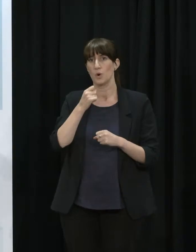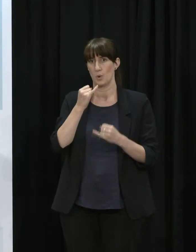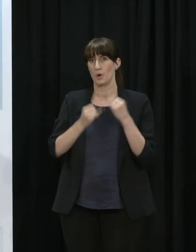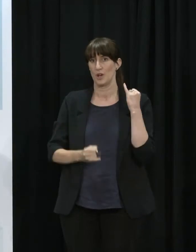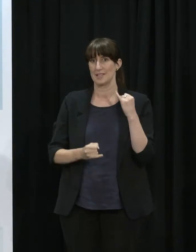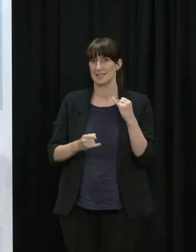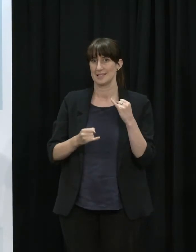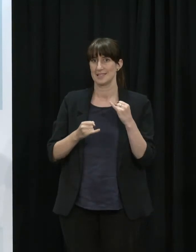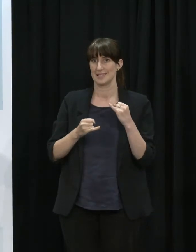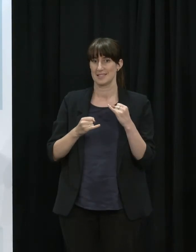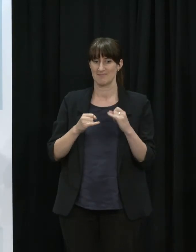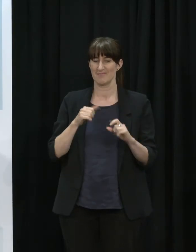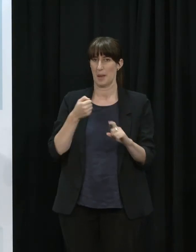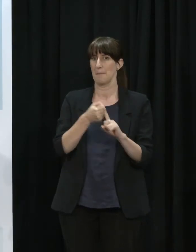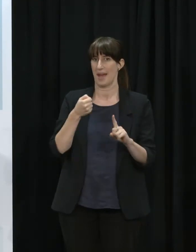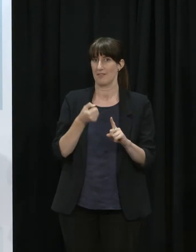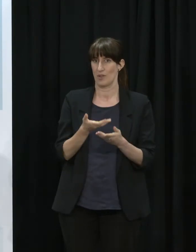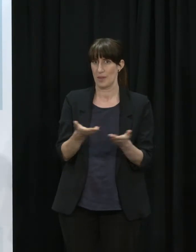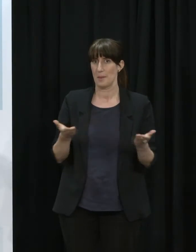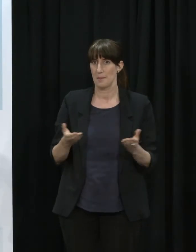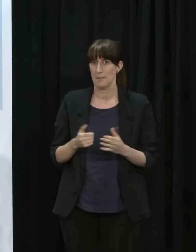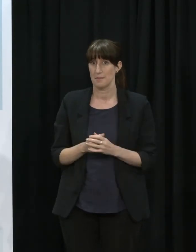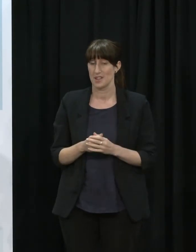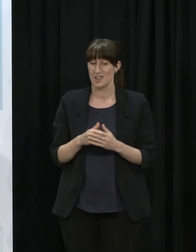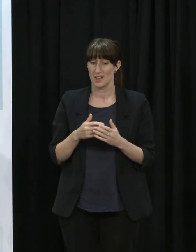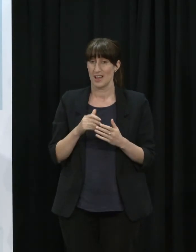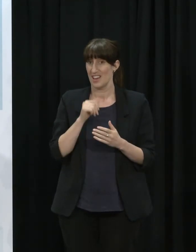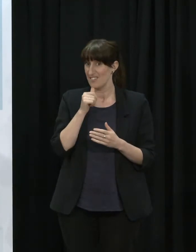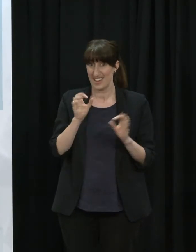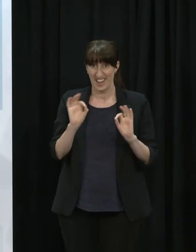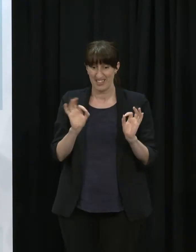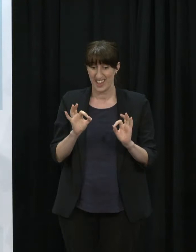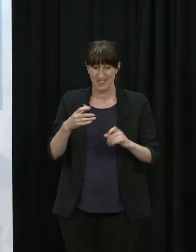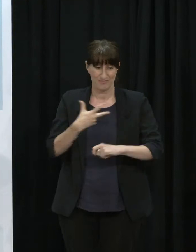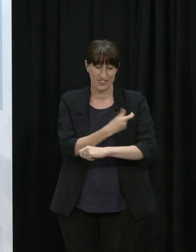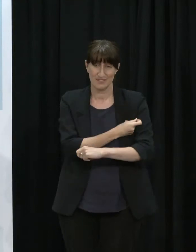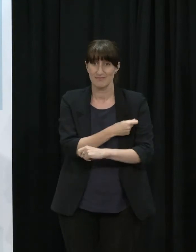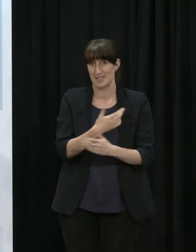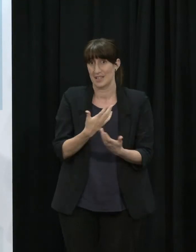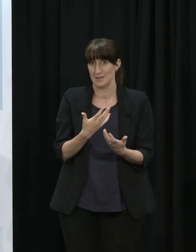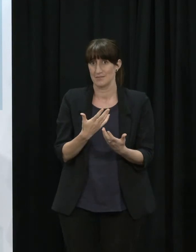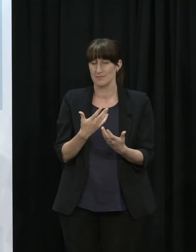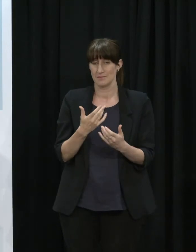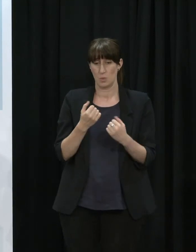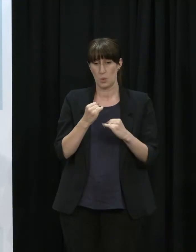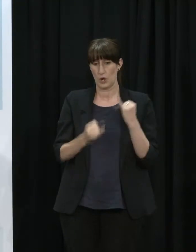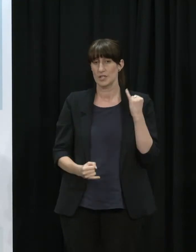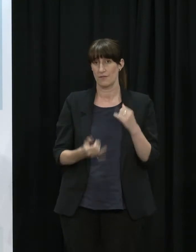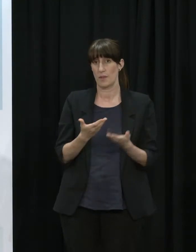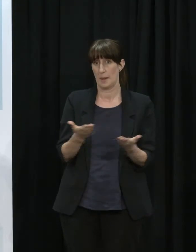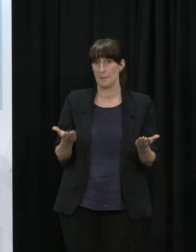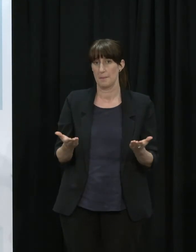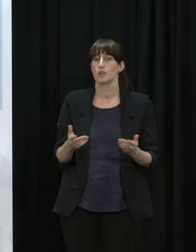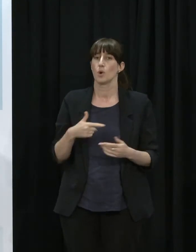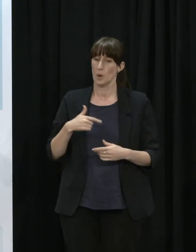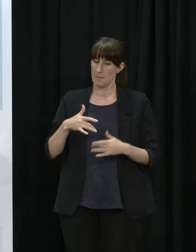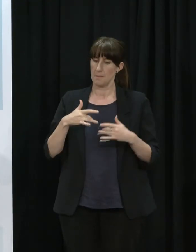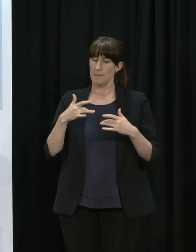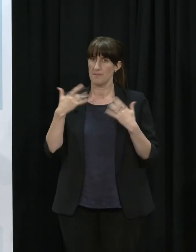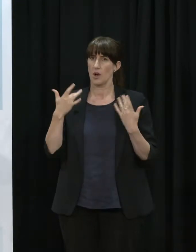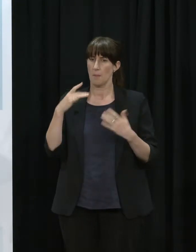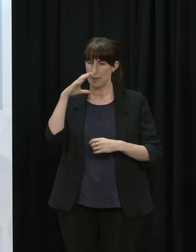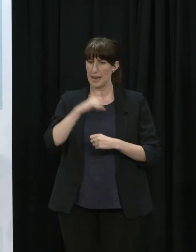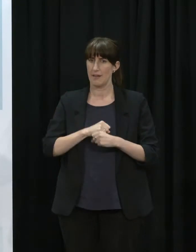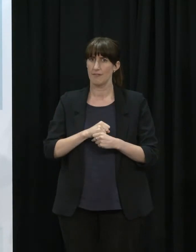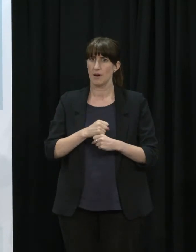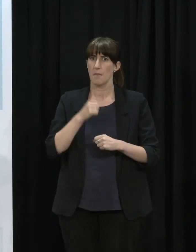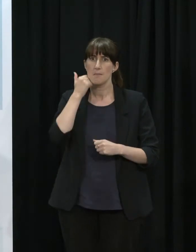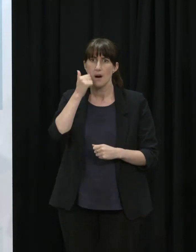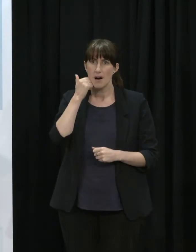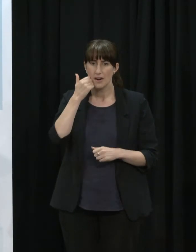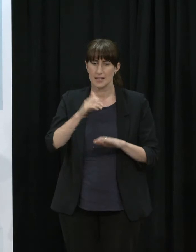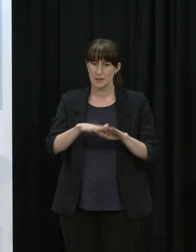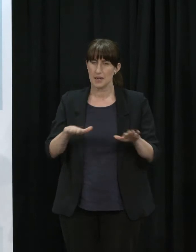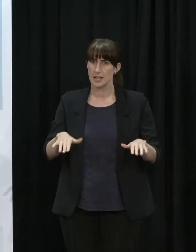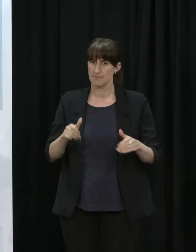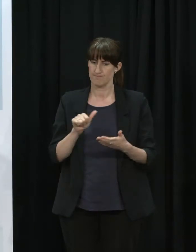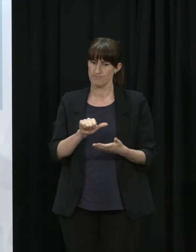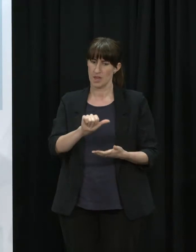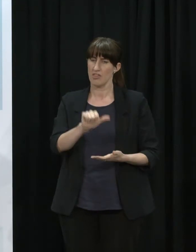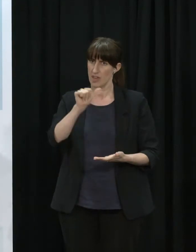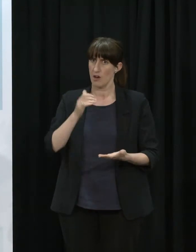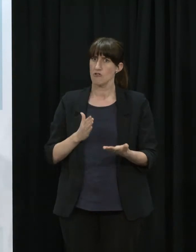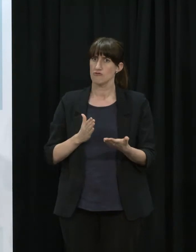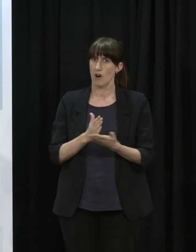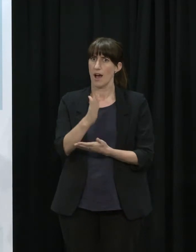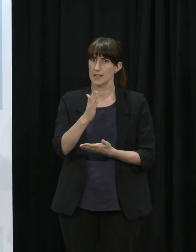Maori pediatricians. E